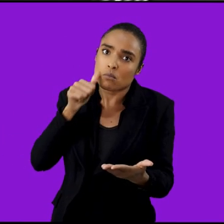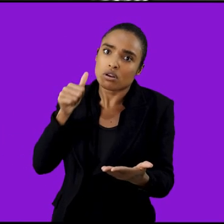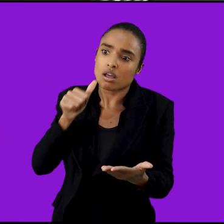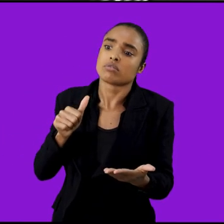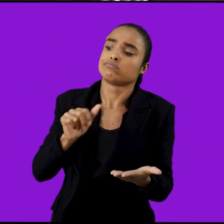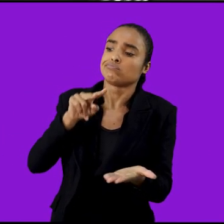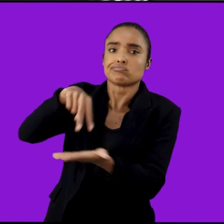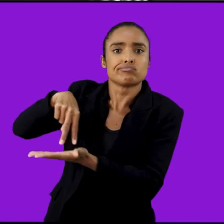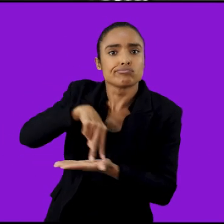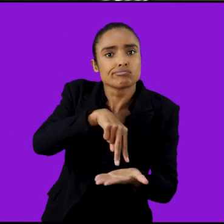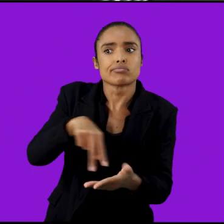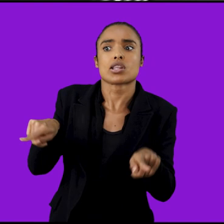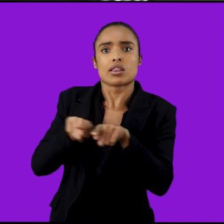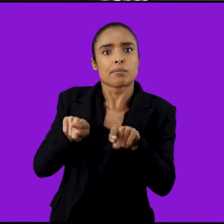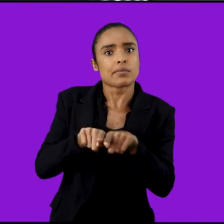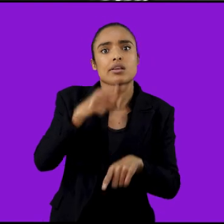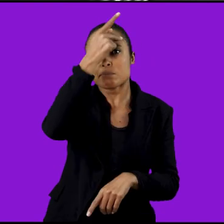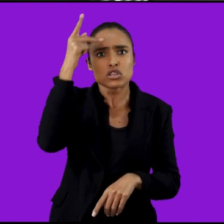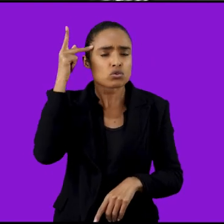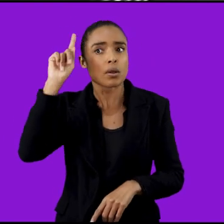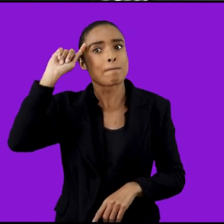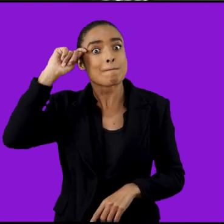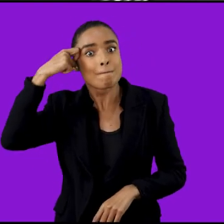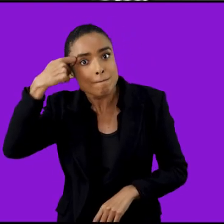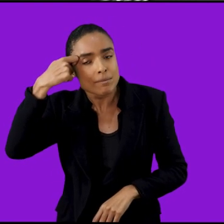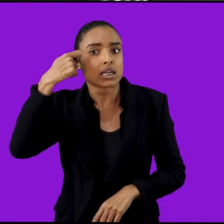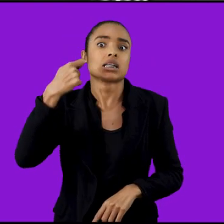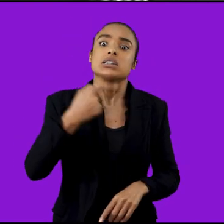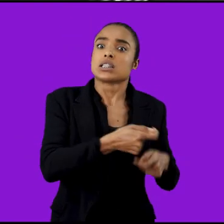deve ter visto tantos negros que você negocia agora com as marcas, mas a grande questão